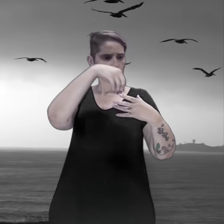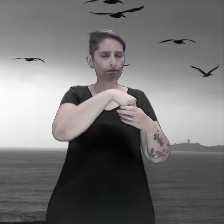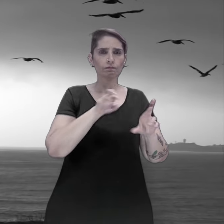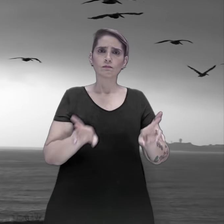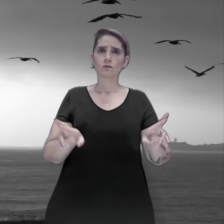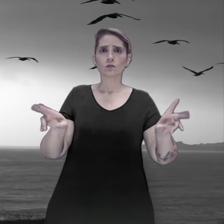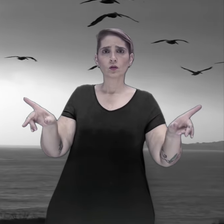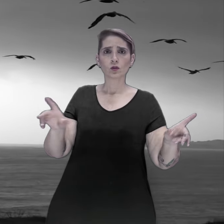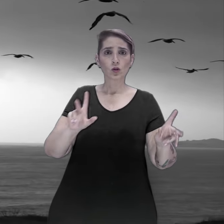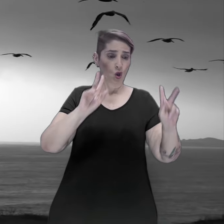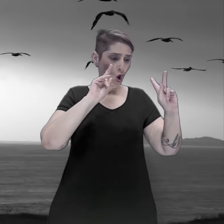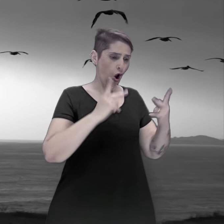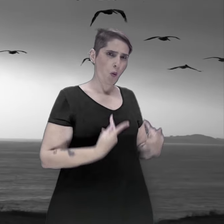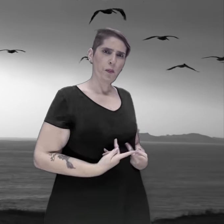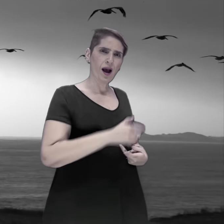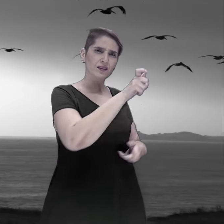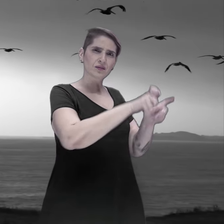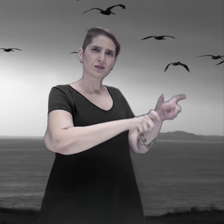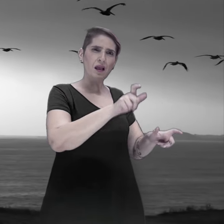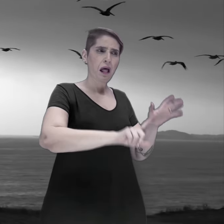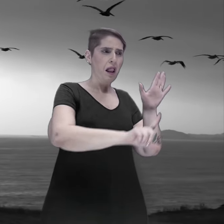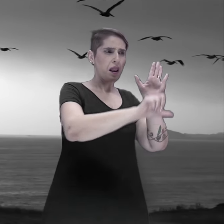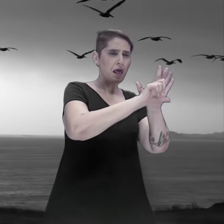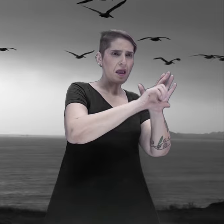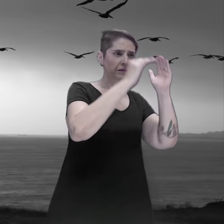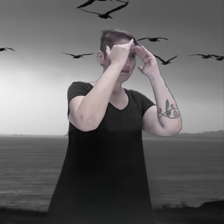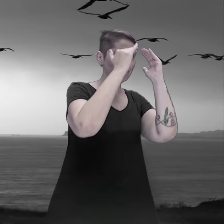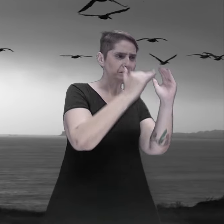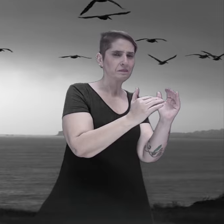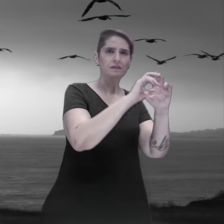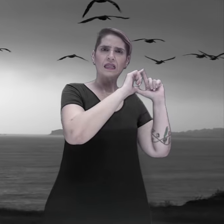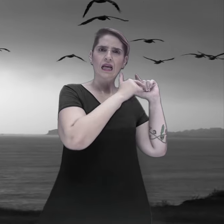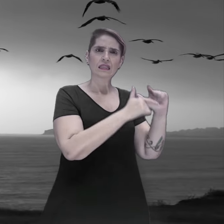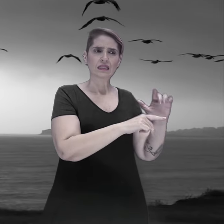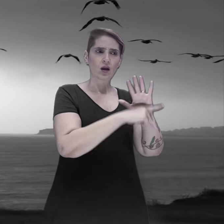O homem vive à sombra de leis e tradições por ele inventadas;